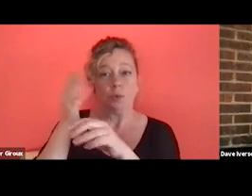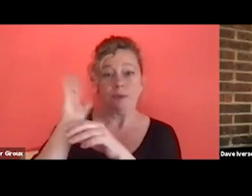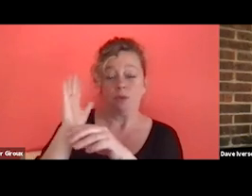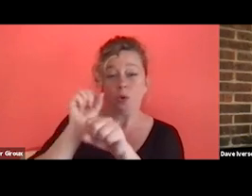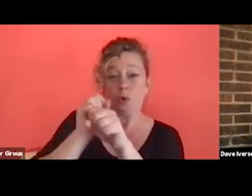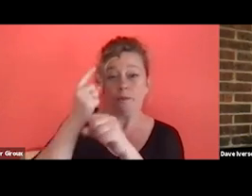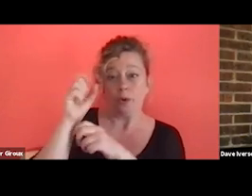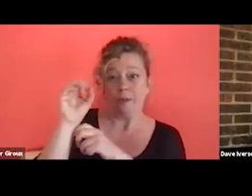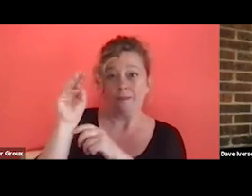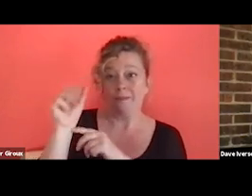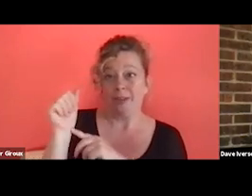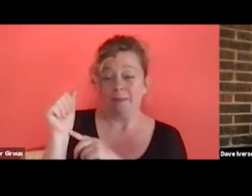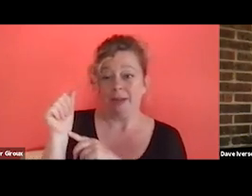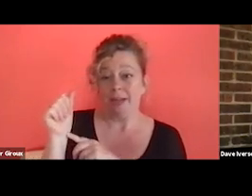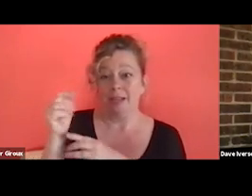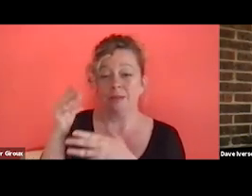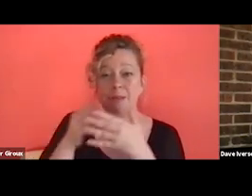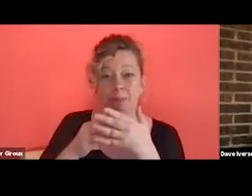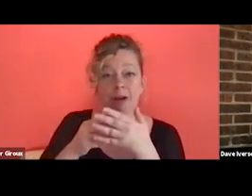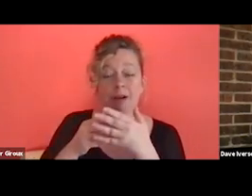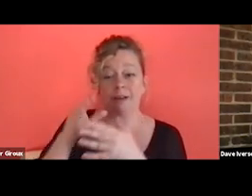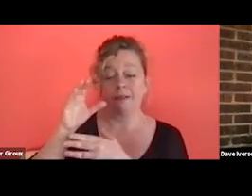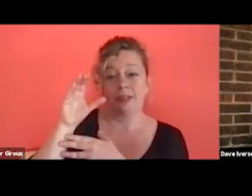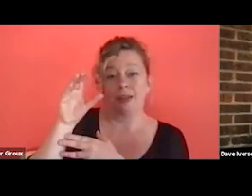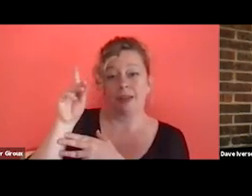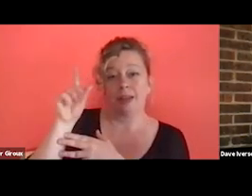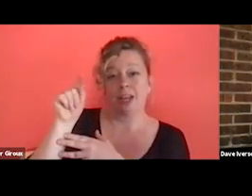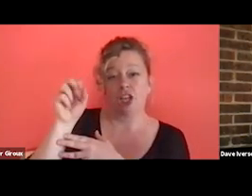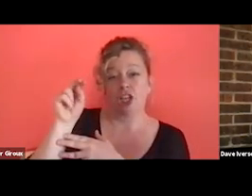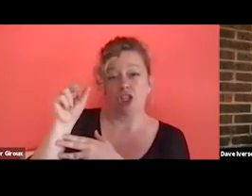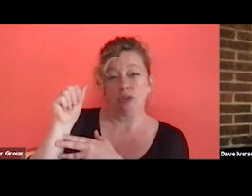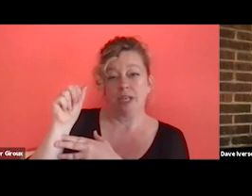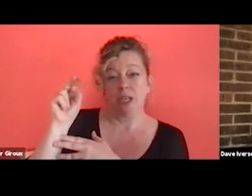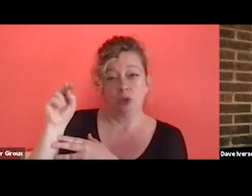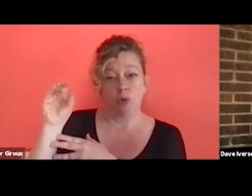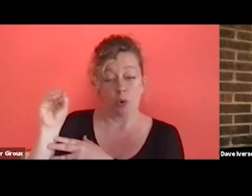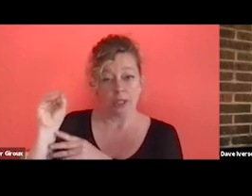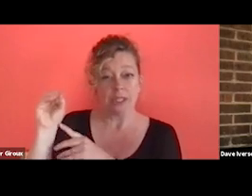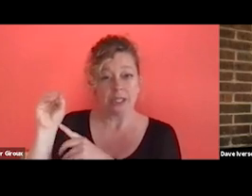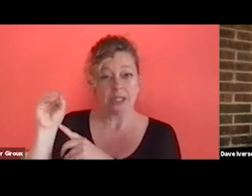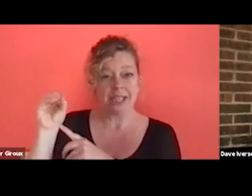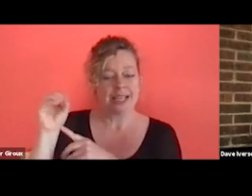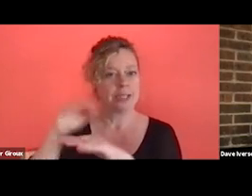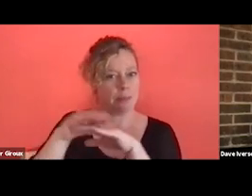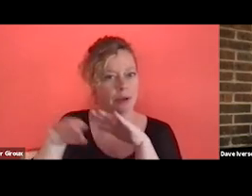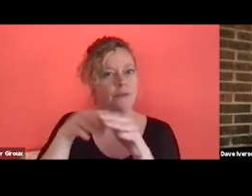y fue parte del esfuerzo de Katrina en Nueva Orleans. Así que tuvo algo de consuelo con esto. Muchos de nosotros, incluyéndome a mí,